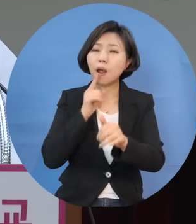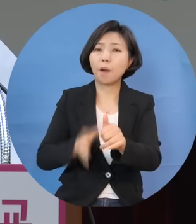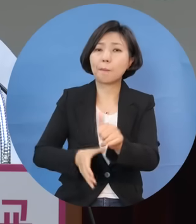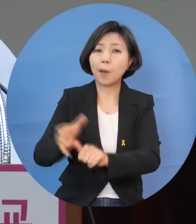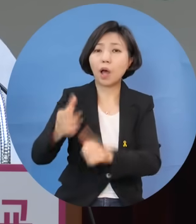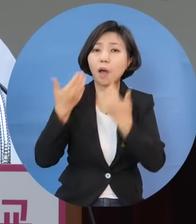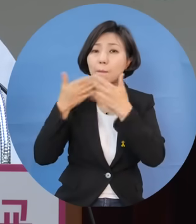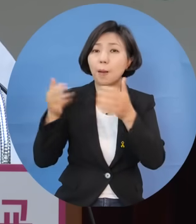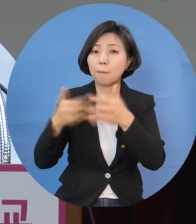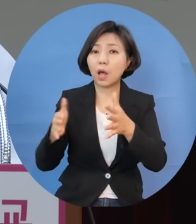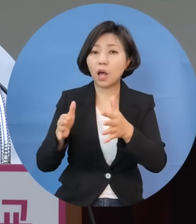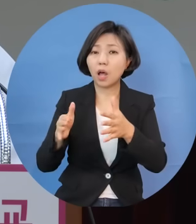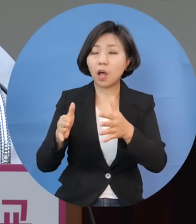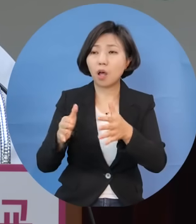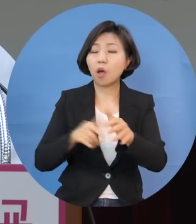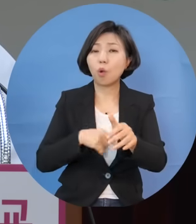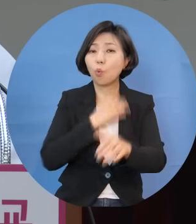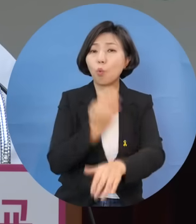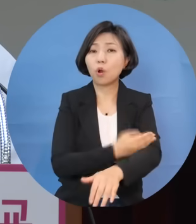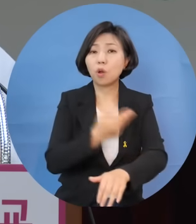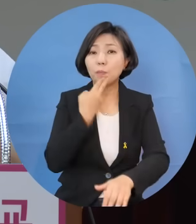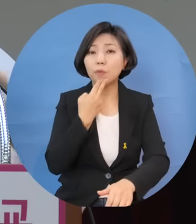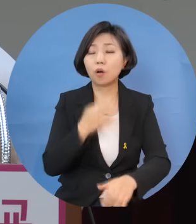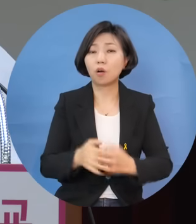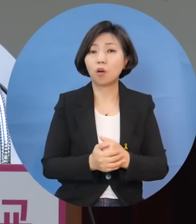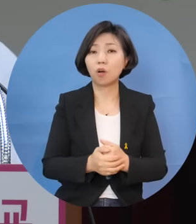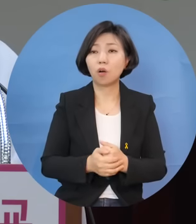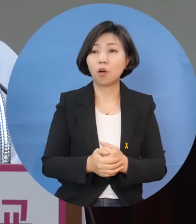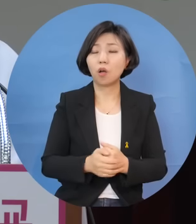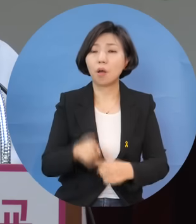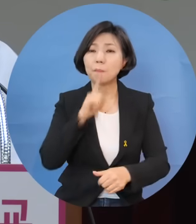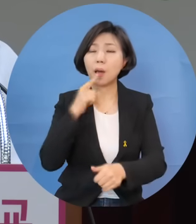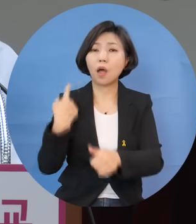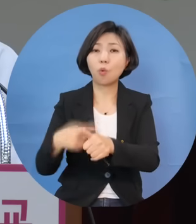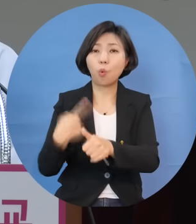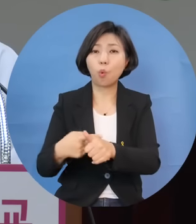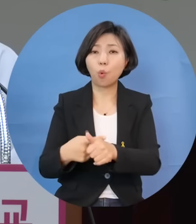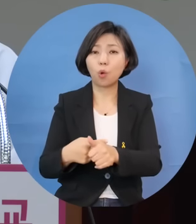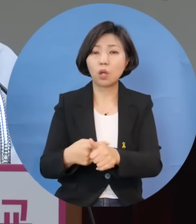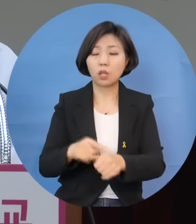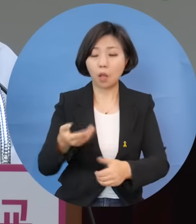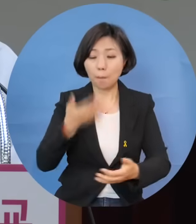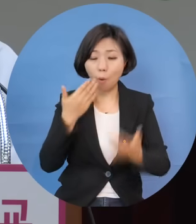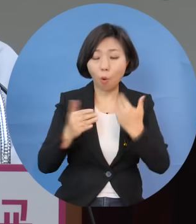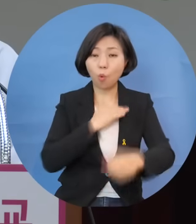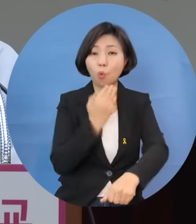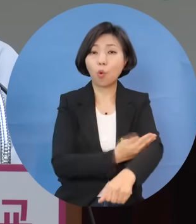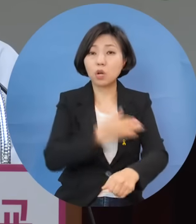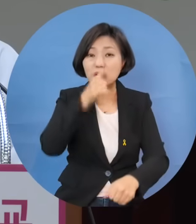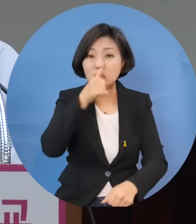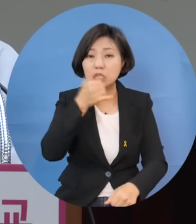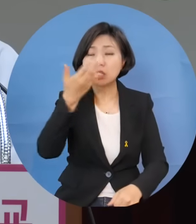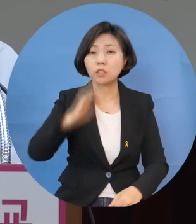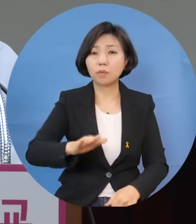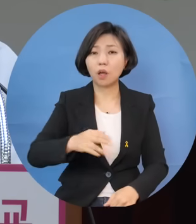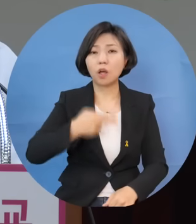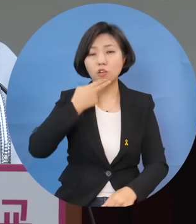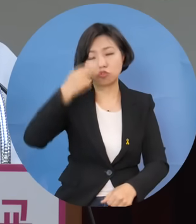그게 바로 거짓말, 욕설이잖아요. 내가 뭐든지 먹어도 되지만 술 먹고 취해서 남을 괴롭힐 권리는 없다.